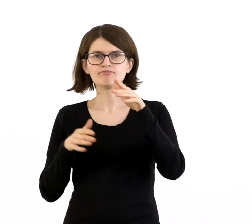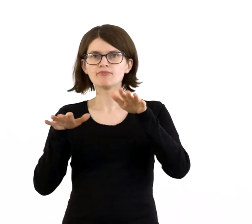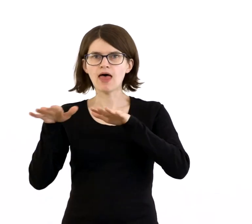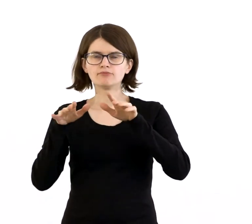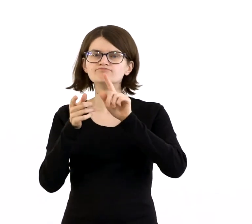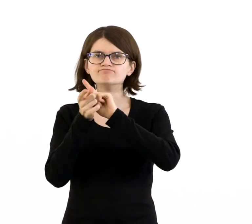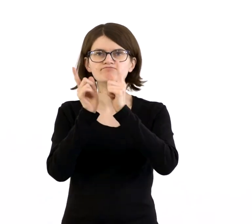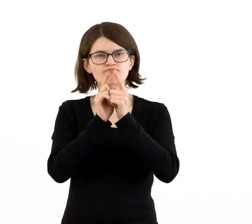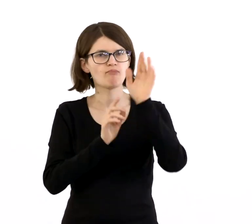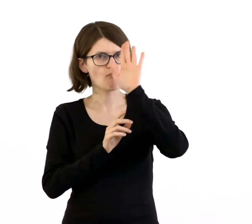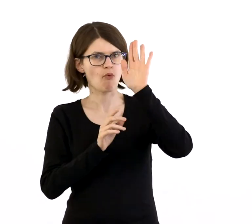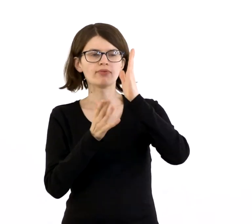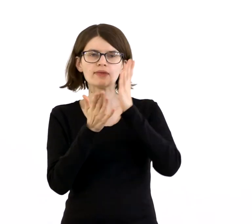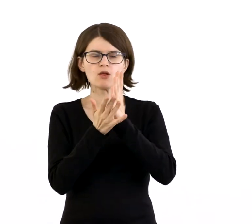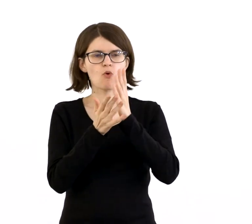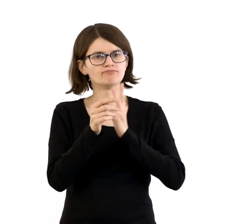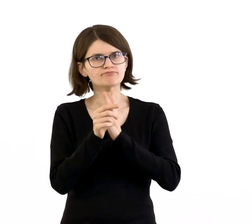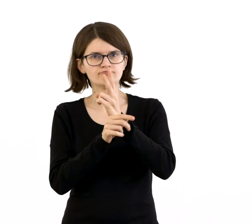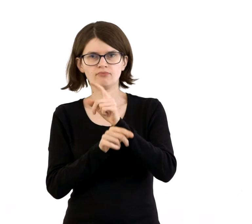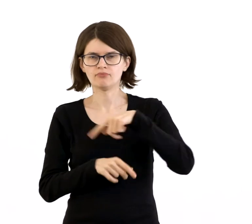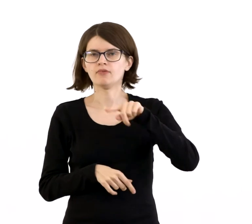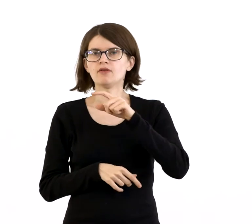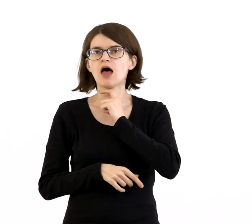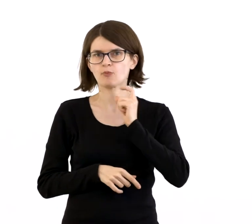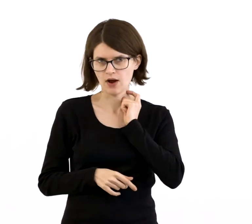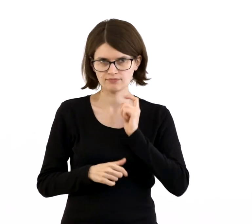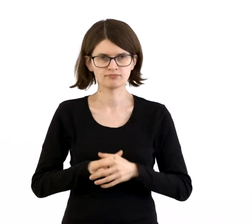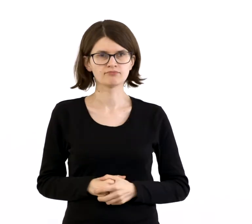Zigurat był miejscem spotkania z bogiem jedynie dla wybranych.